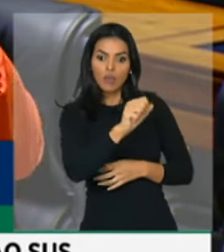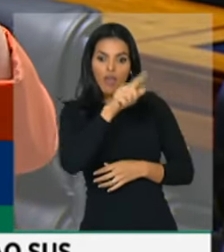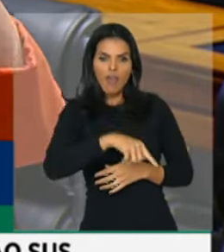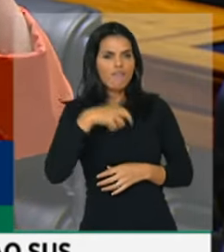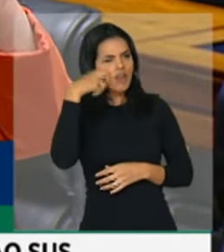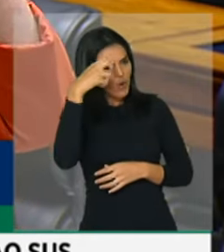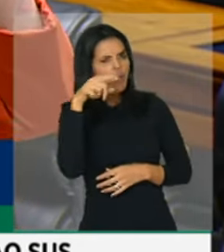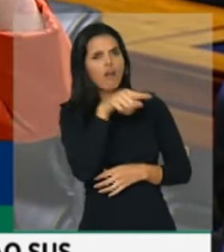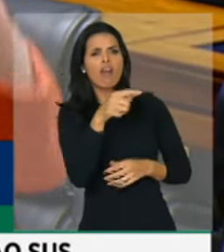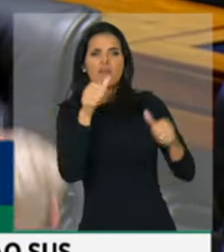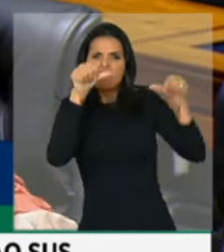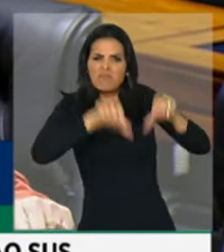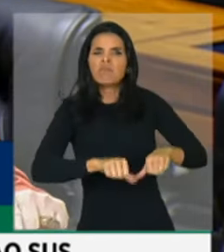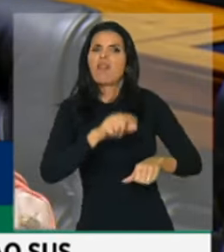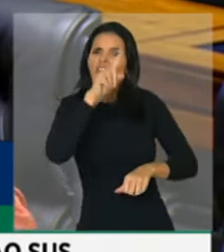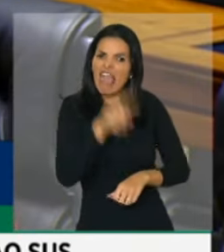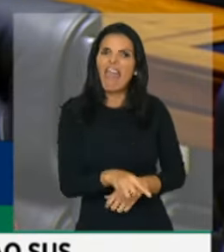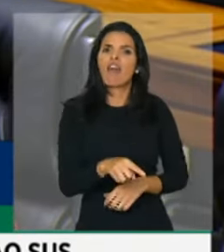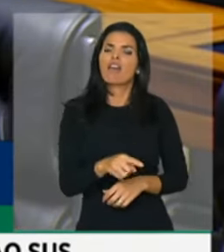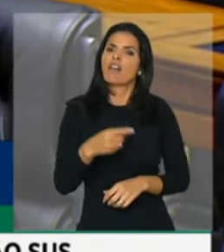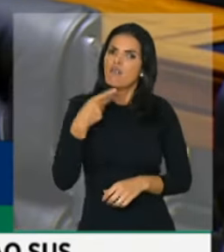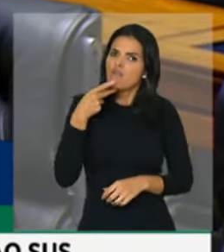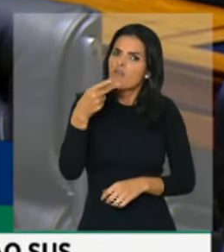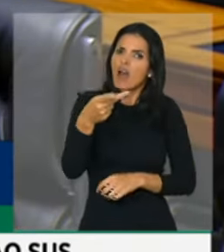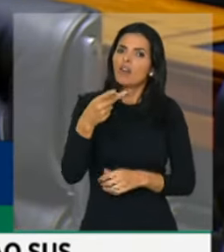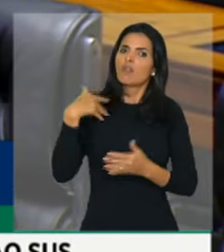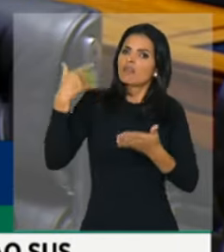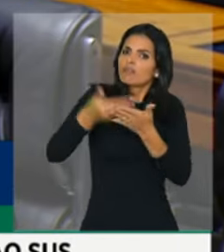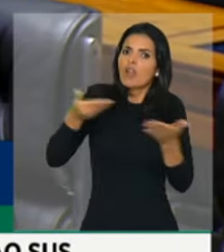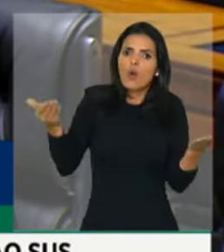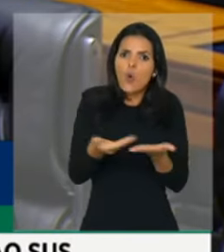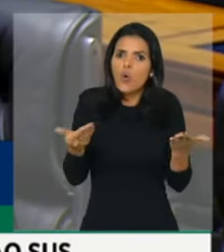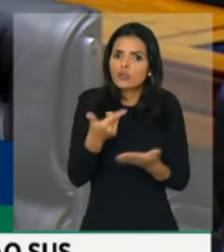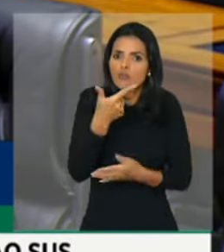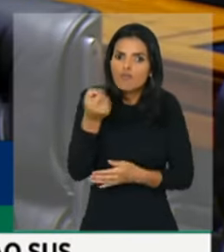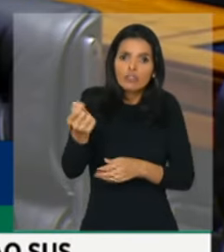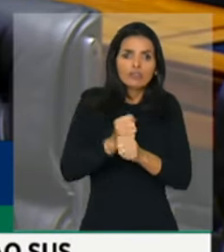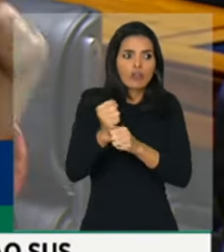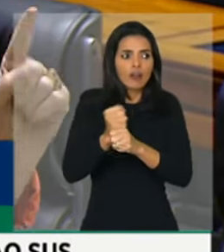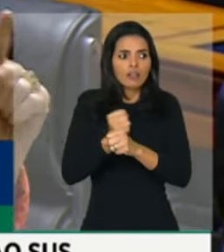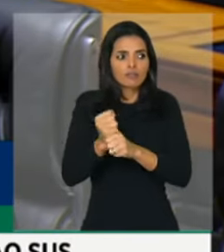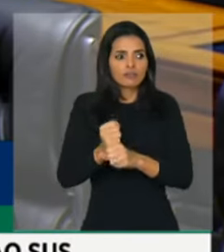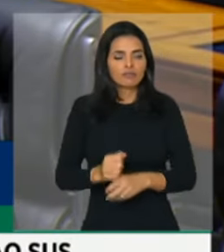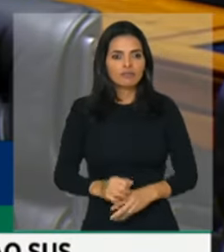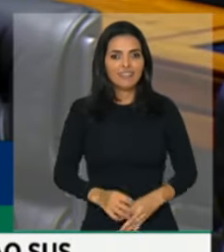TABELA DO SUS É UMA VERGONHA É . DESDE QUE EU CHEGUEI AQUI NESSA CASA SE FALA DISSO, HÁ 20 ANOS. E NÃO CONSEGUIMOS